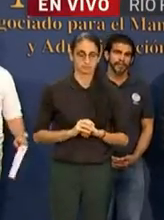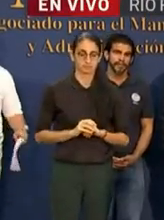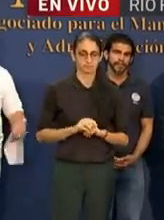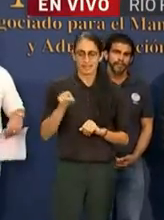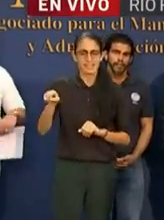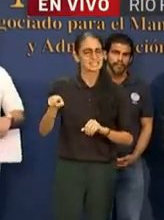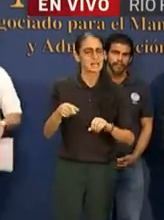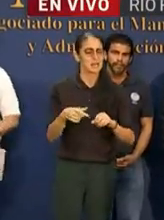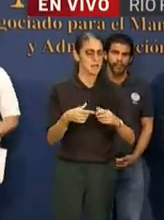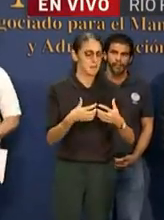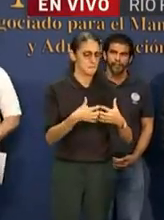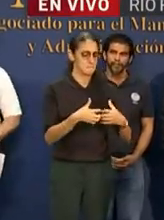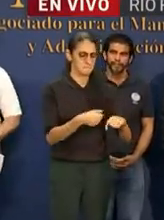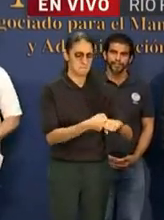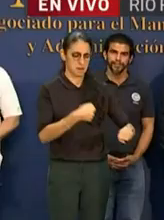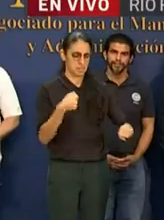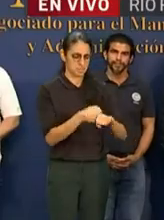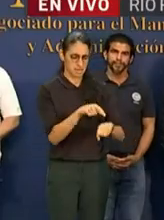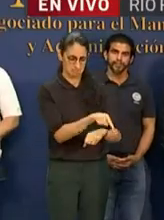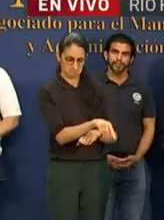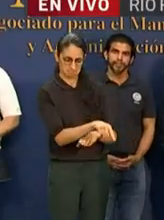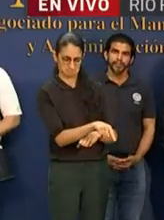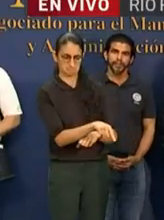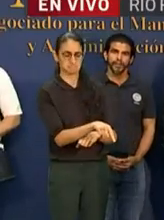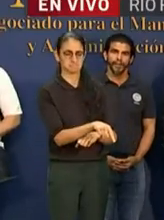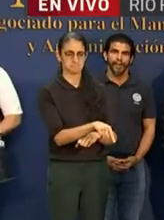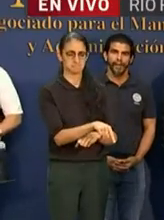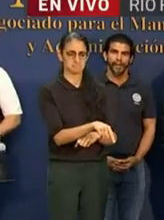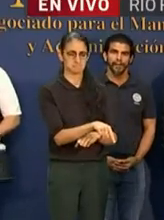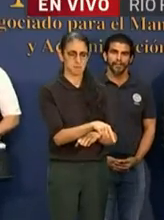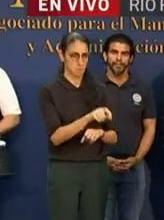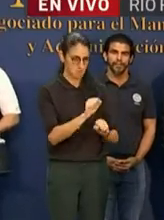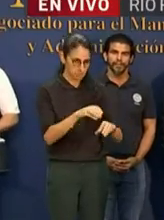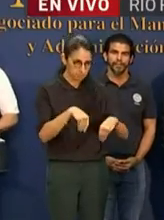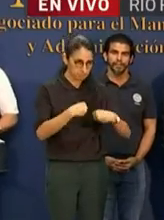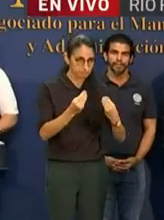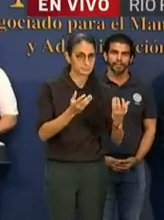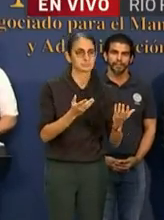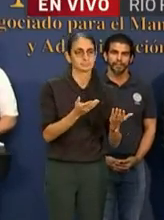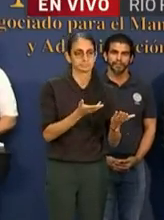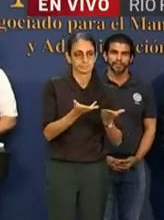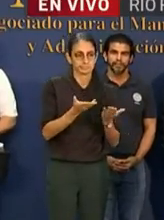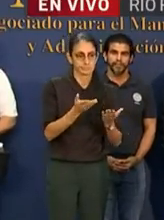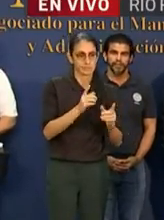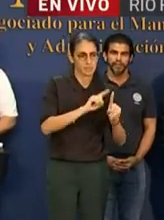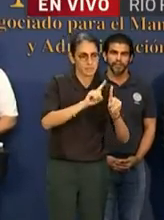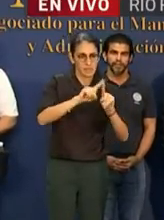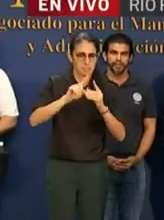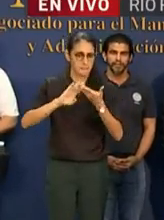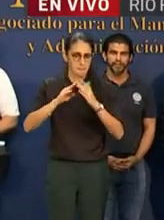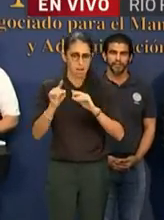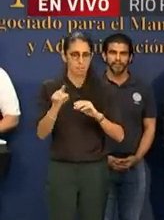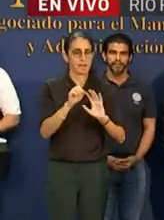PRODUJO OBSTRUCCIÓN EN LAS PLANTAS. PODEMOS LLEGAR HASTA